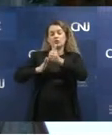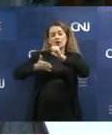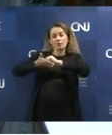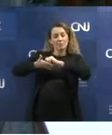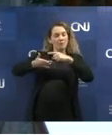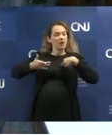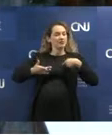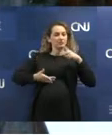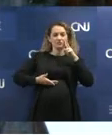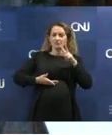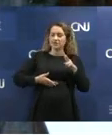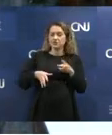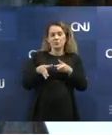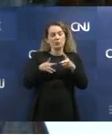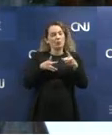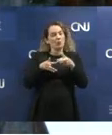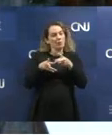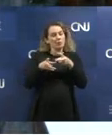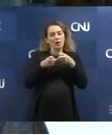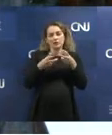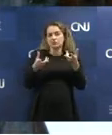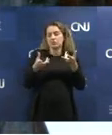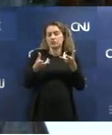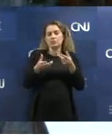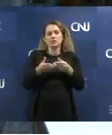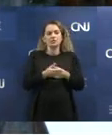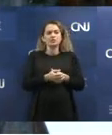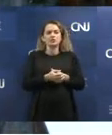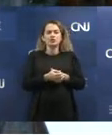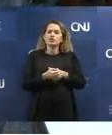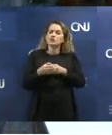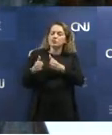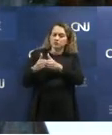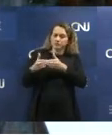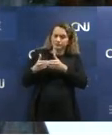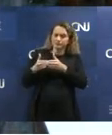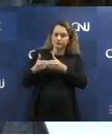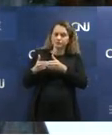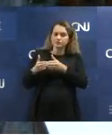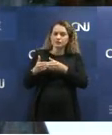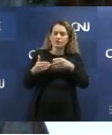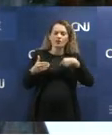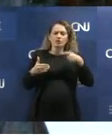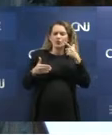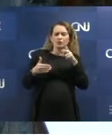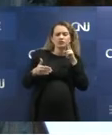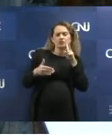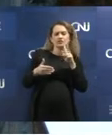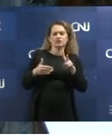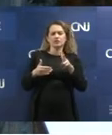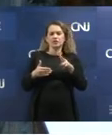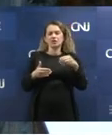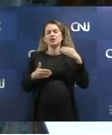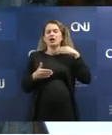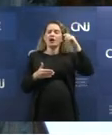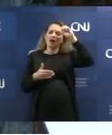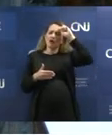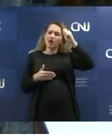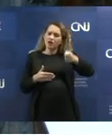Obviamente, com a devida vênia, indícios de que a magistrada seja responsável por isso, ainda que num período curto.